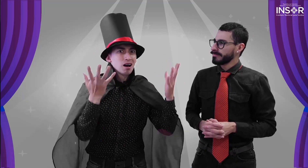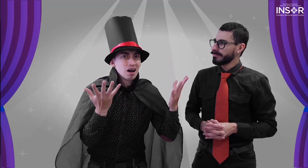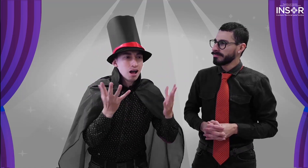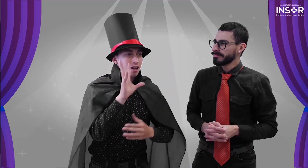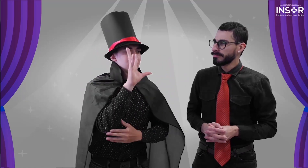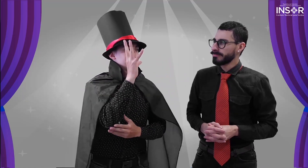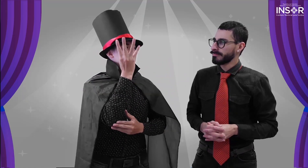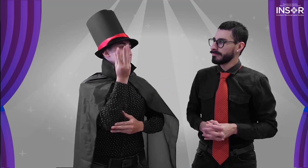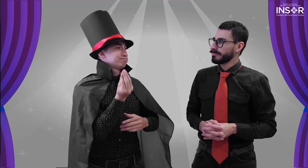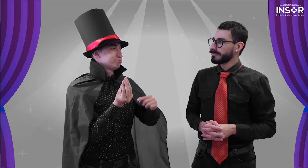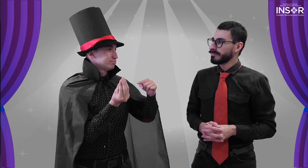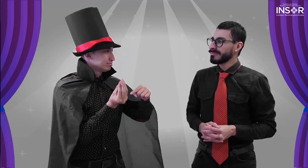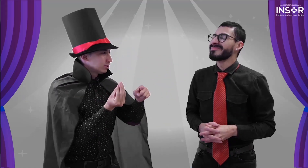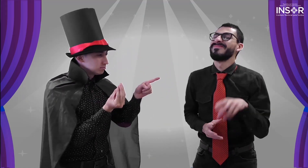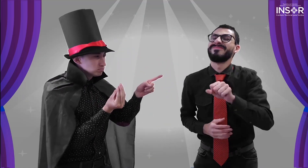de las figuras geométricas...